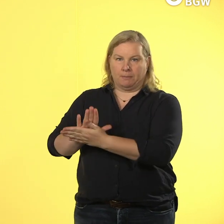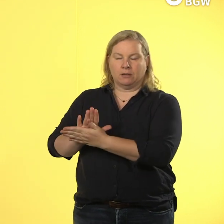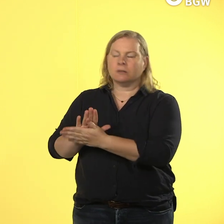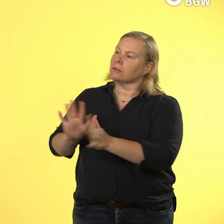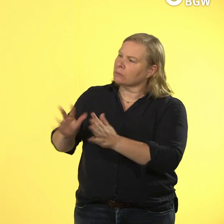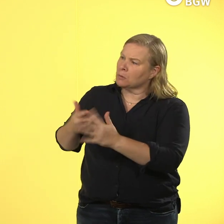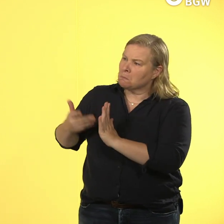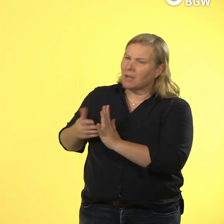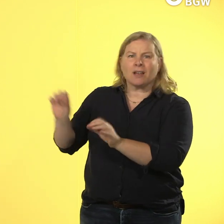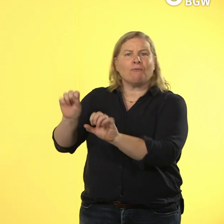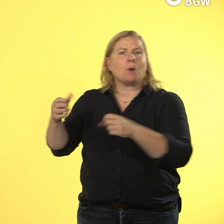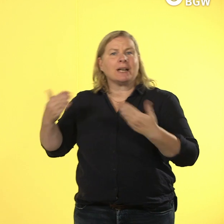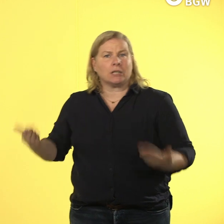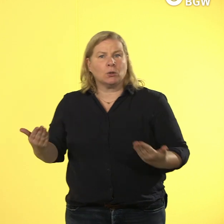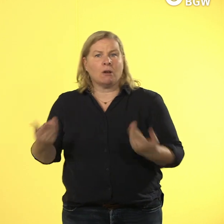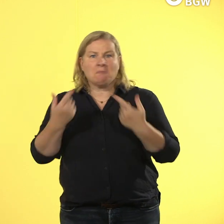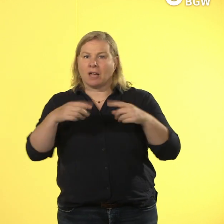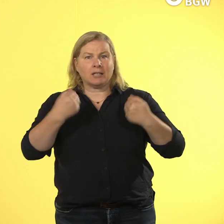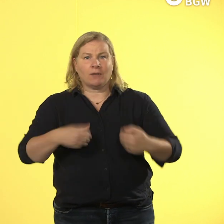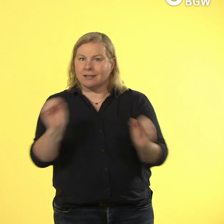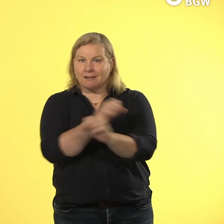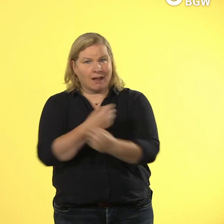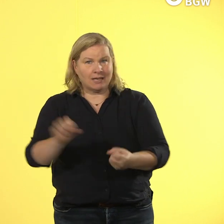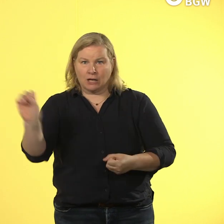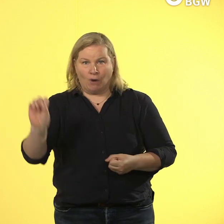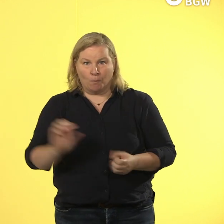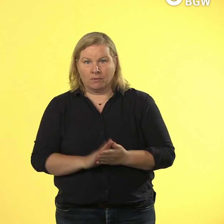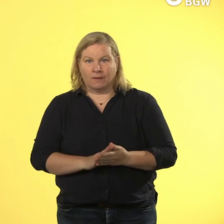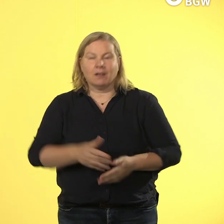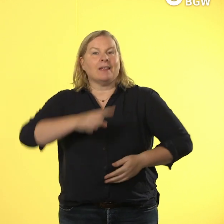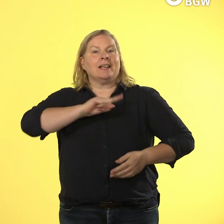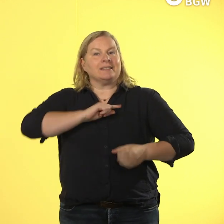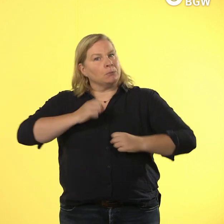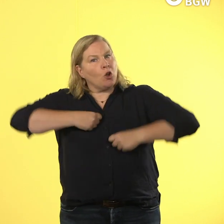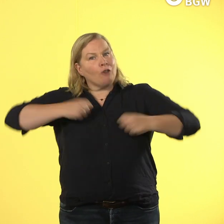Das Selbstoffenbarungsohr aufzumachen: Warum musste er so reagieren? Das ist ein Klassiker, zu Recht, ein Supermodel.